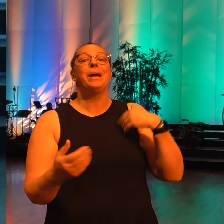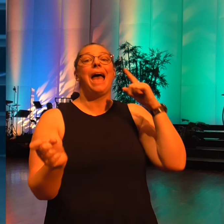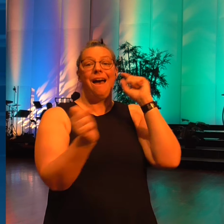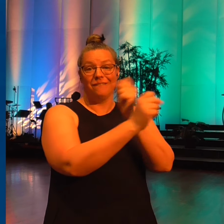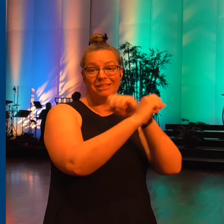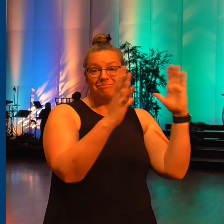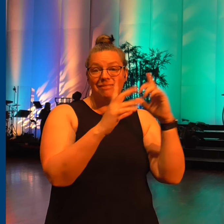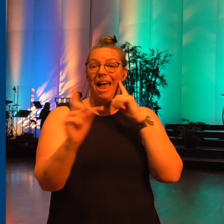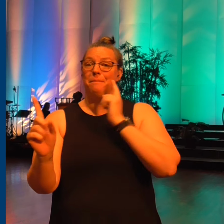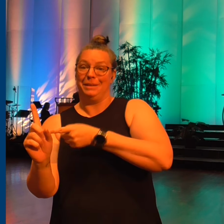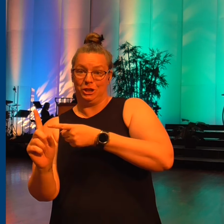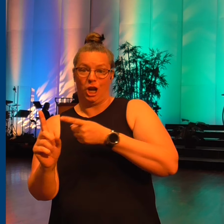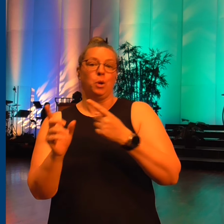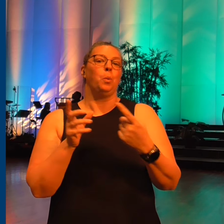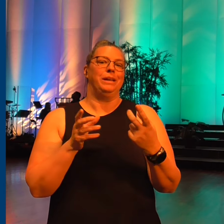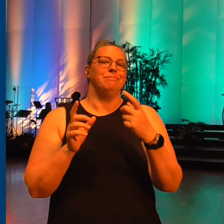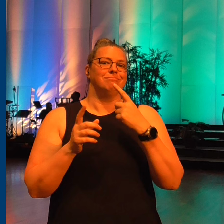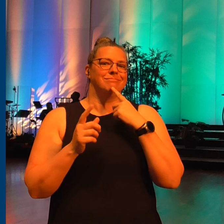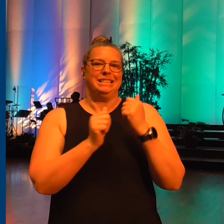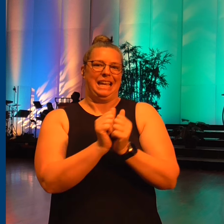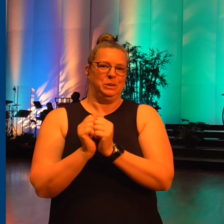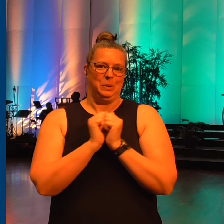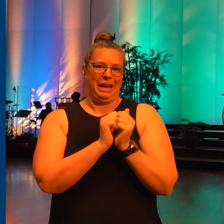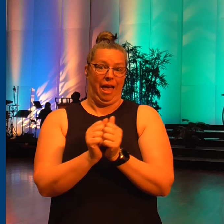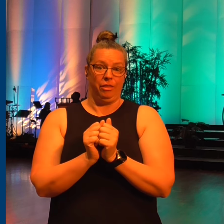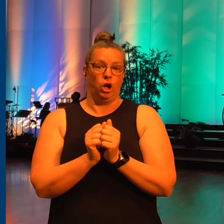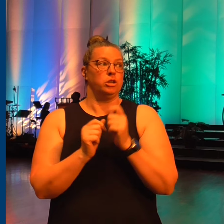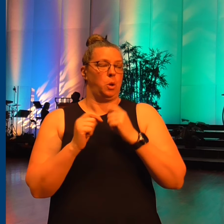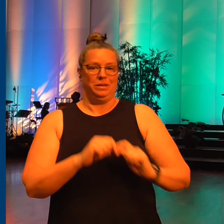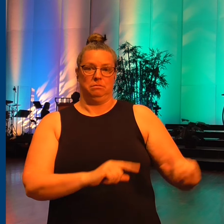nos encanta recitar cada semana Está apareciendo en las pantallas Si quieres decirlo conmigo,